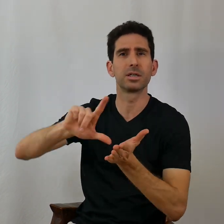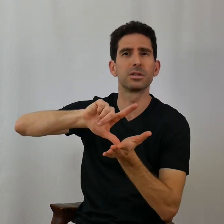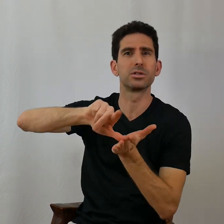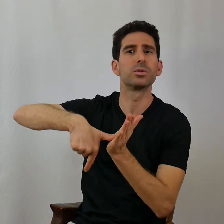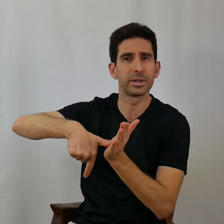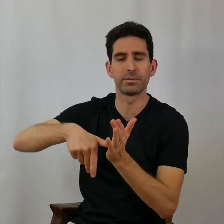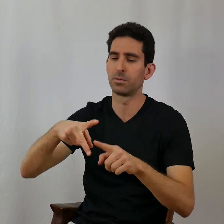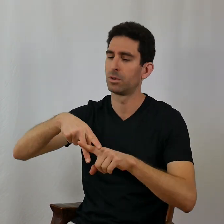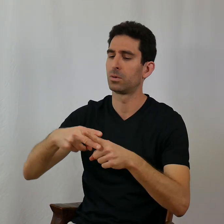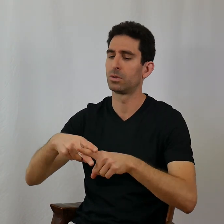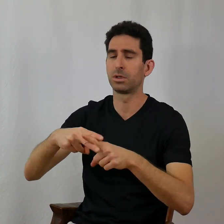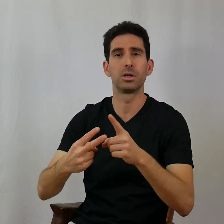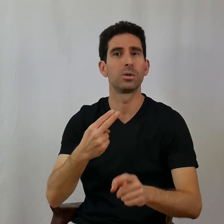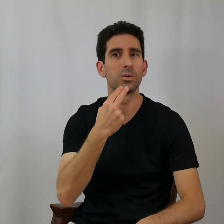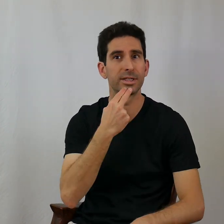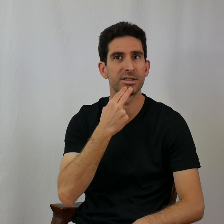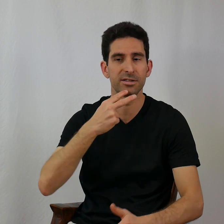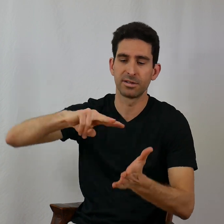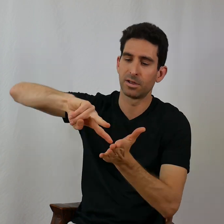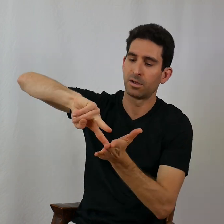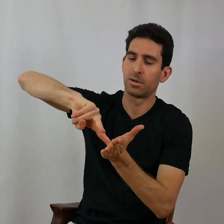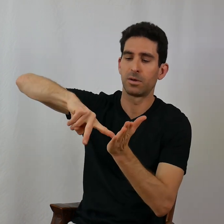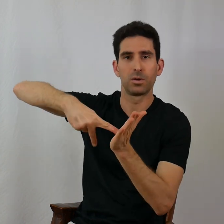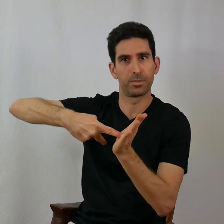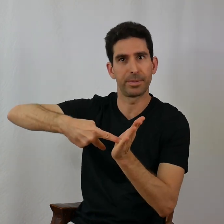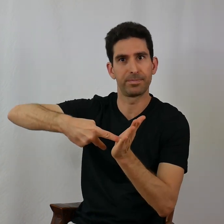Surtout, la géométrie qui se sert d'un outil : le compas.